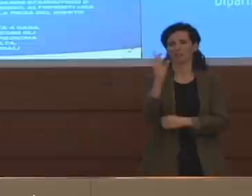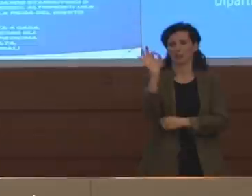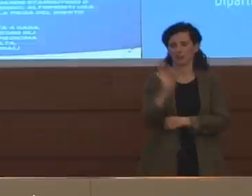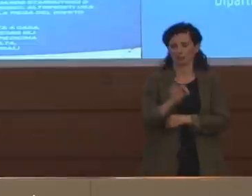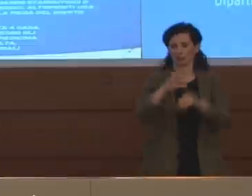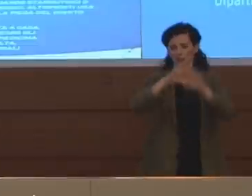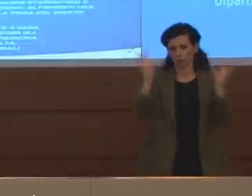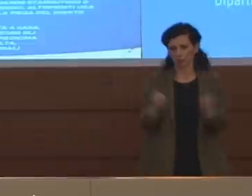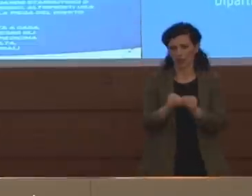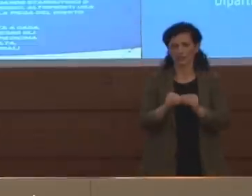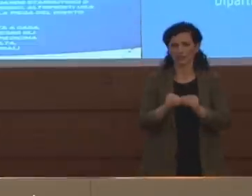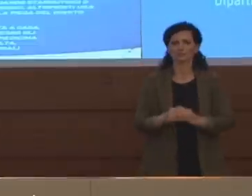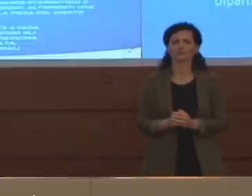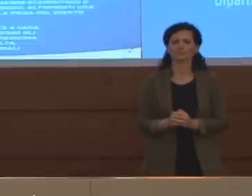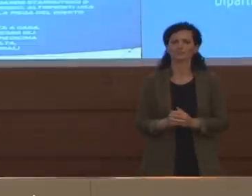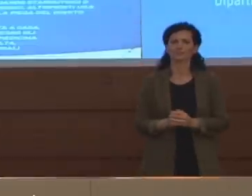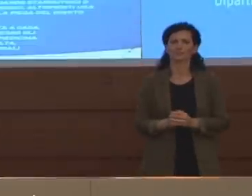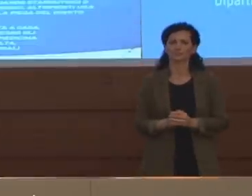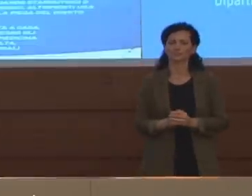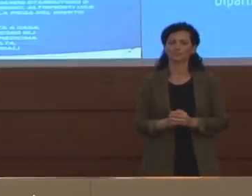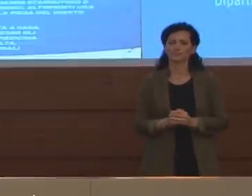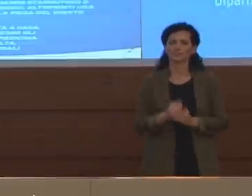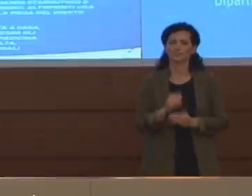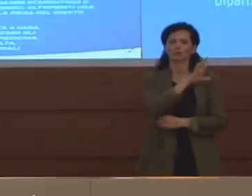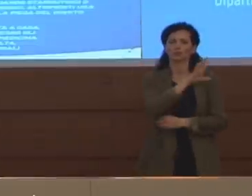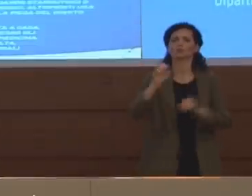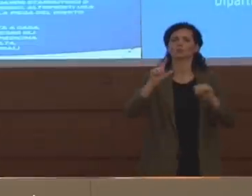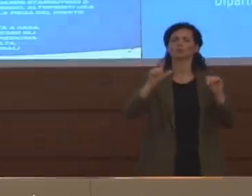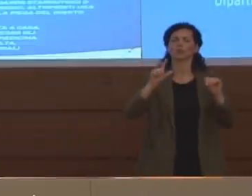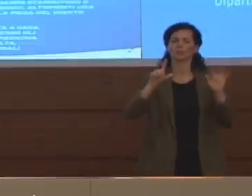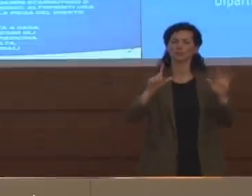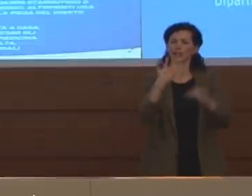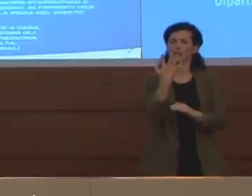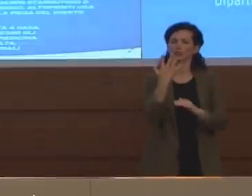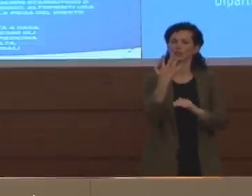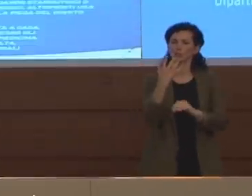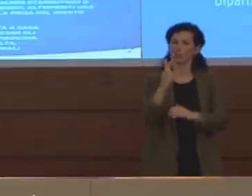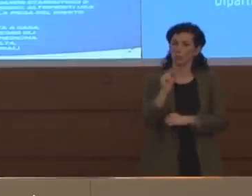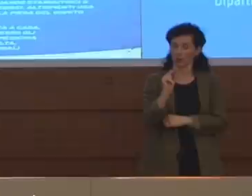Oggi registriamo 575 nuovi deceduti.